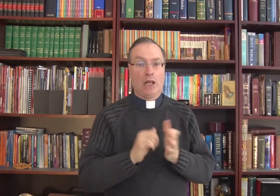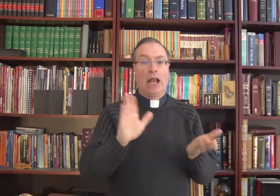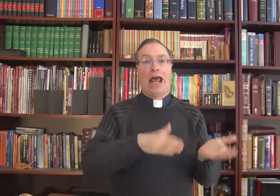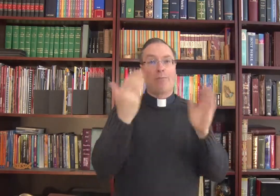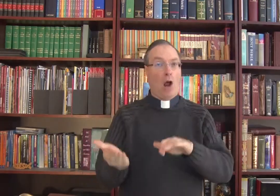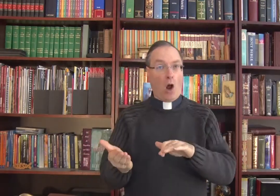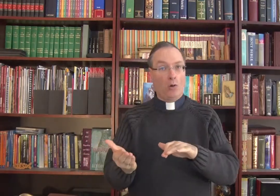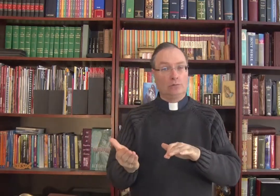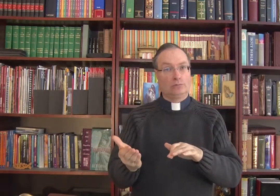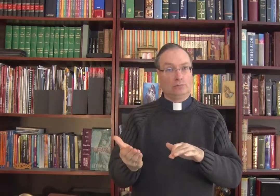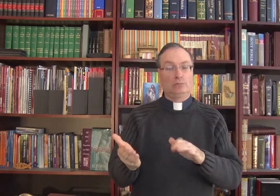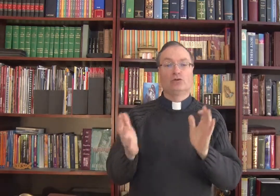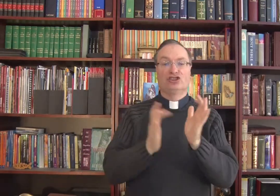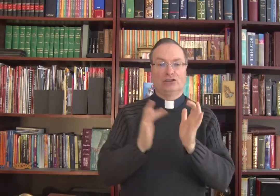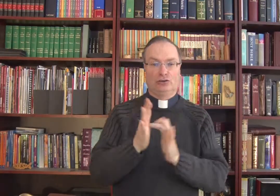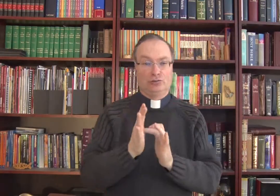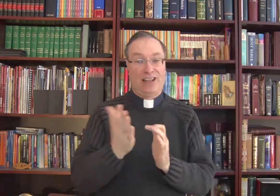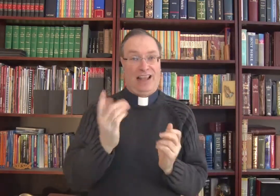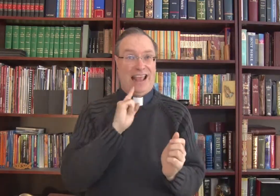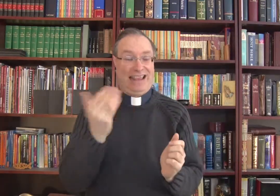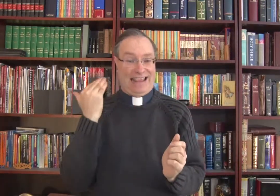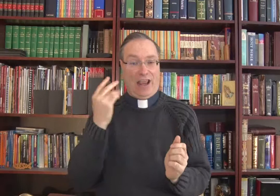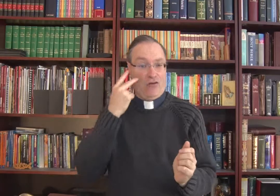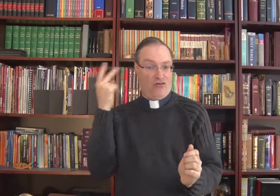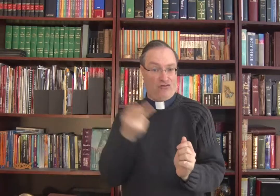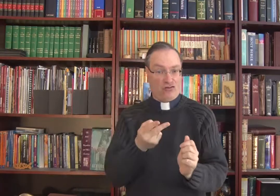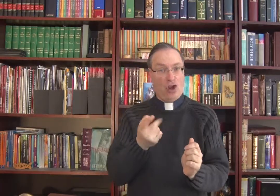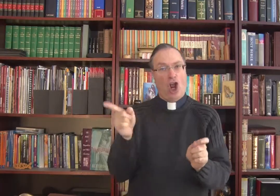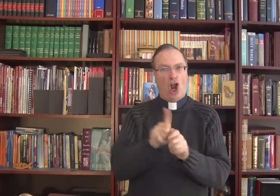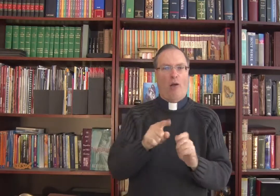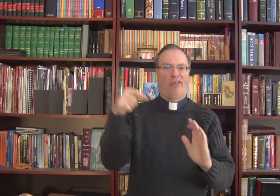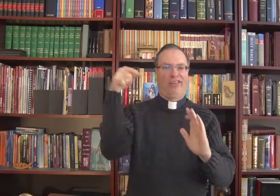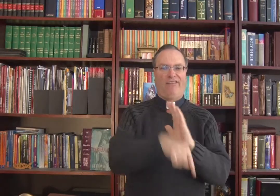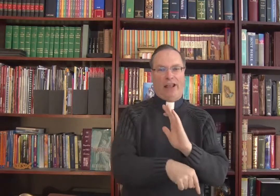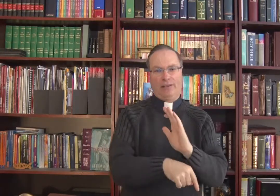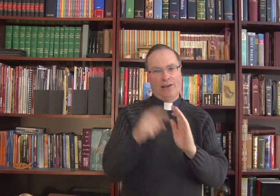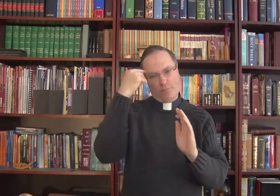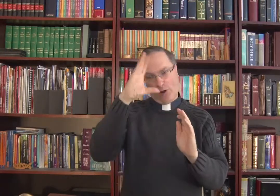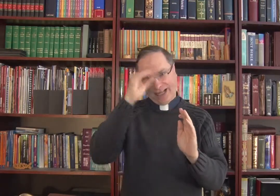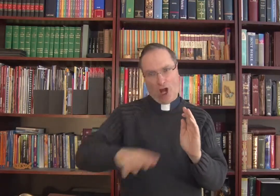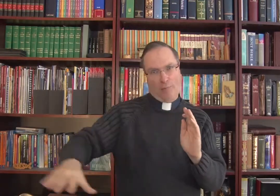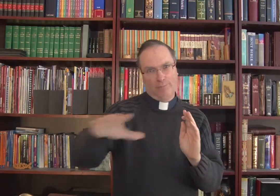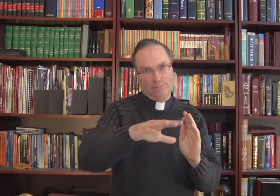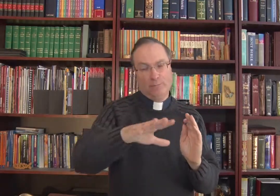La mort de Jésus était vu comme une défaite pour les hommes,